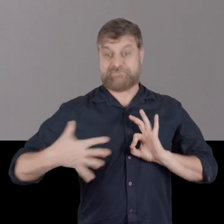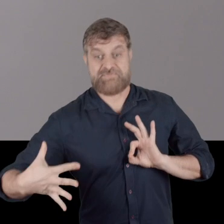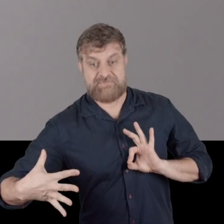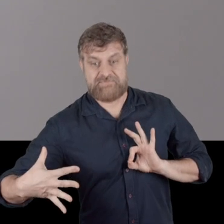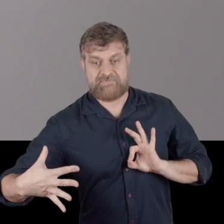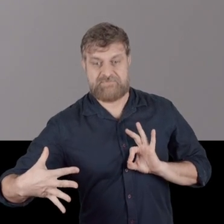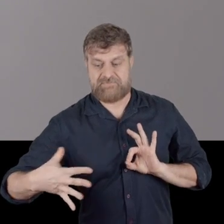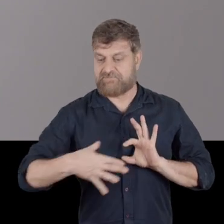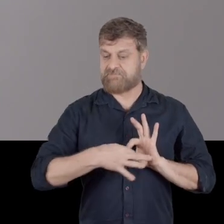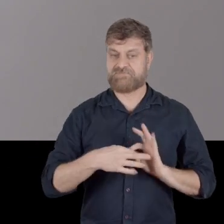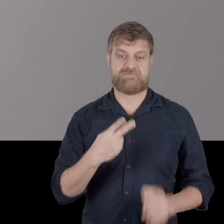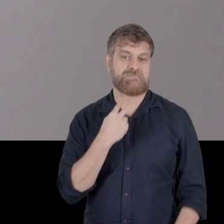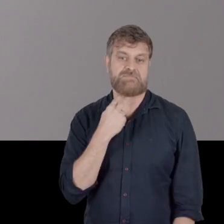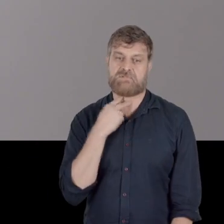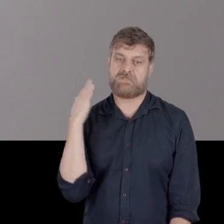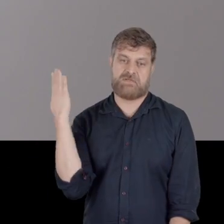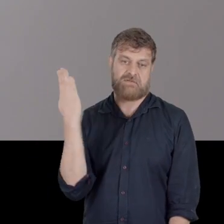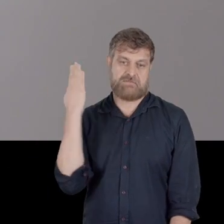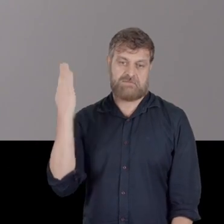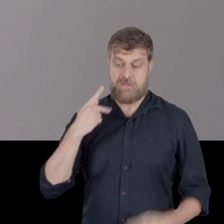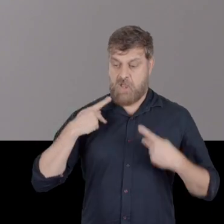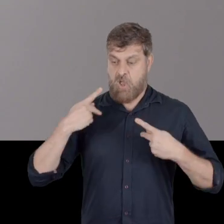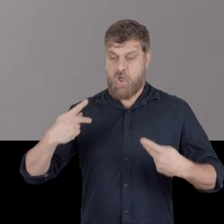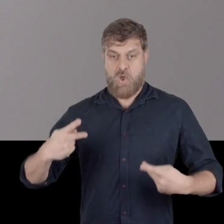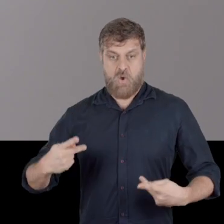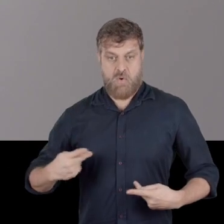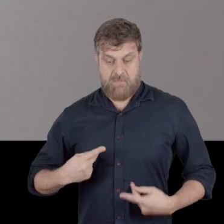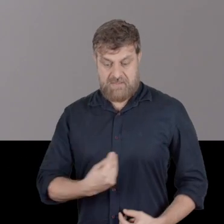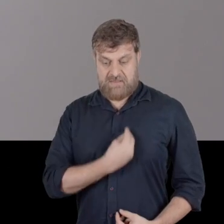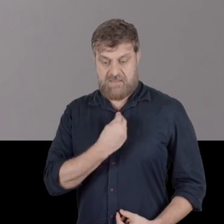O humano é aquele que vive dentro da linguagem.